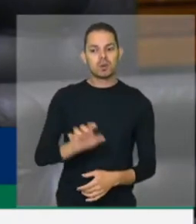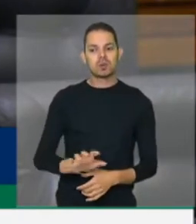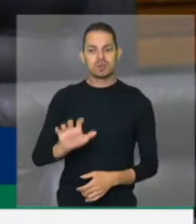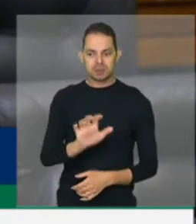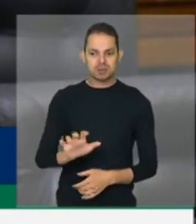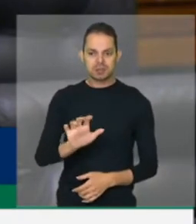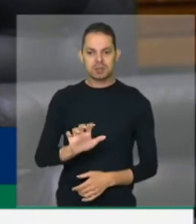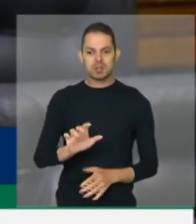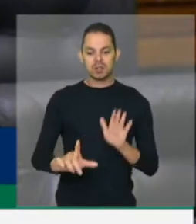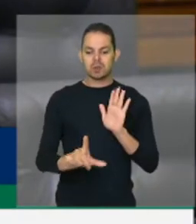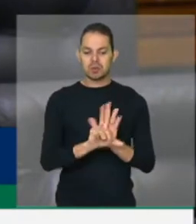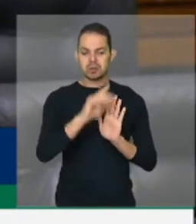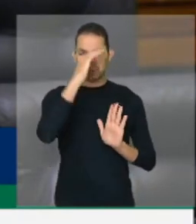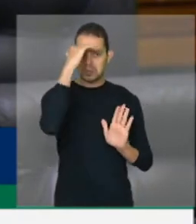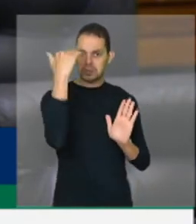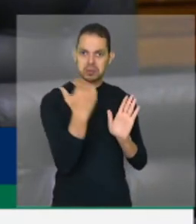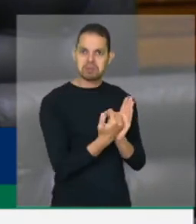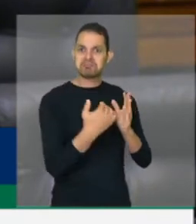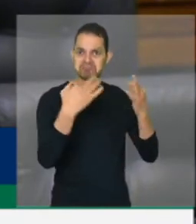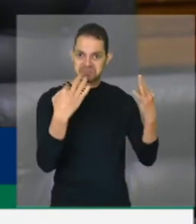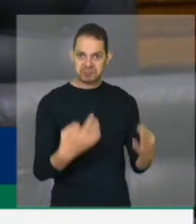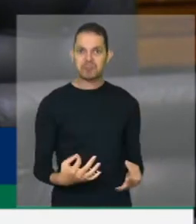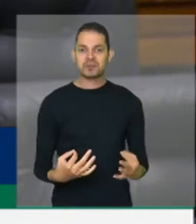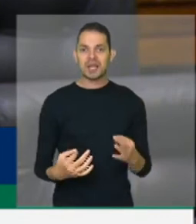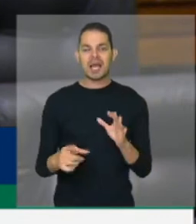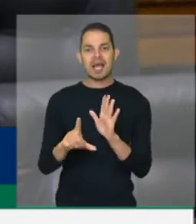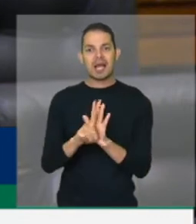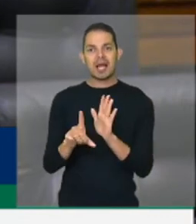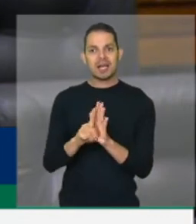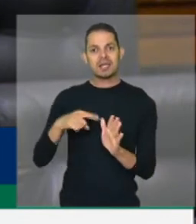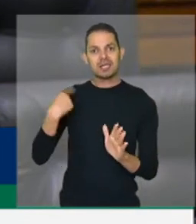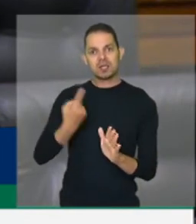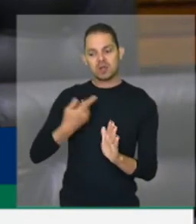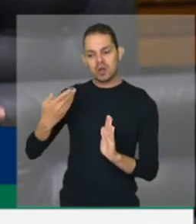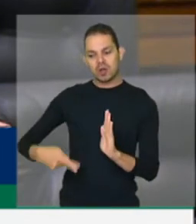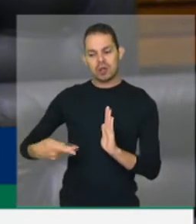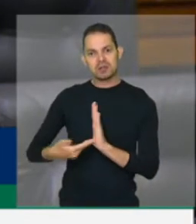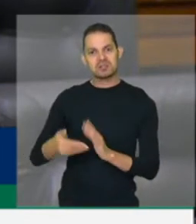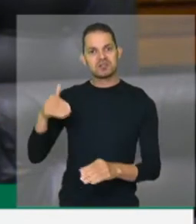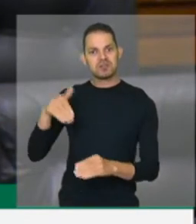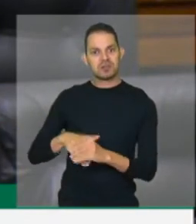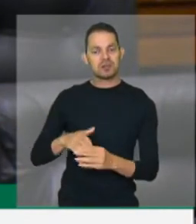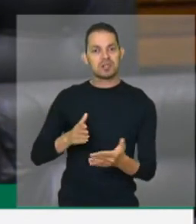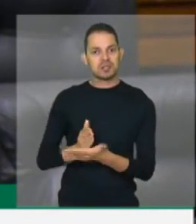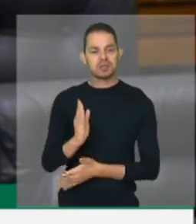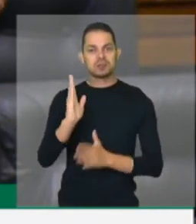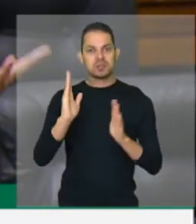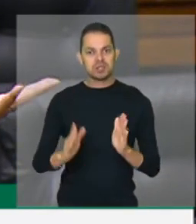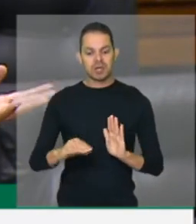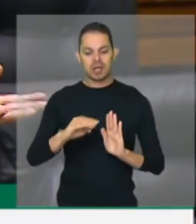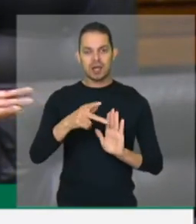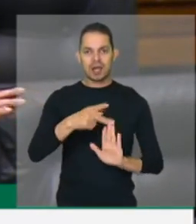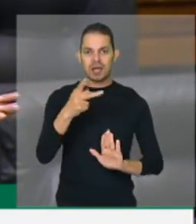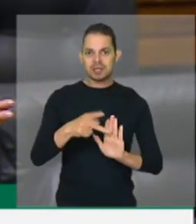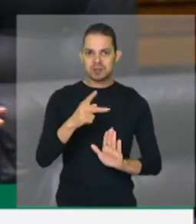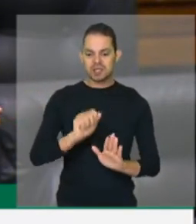CONSÓRCIO DO NORDESTE QUE CUMPRE A LEGISLAÇÃO BRASILEIRA, CUMPRE A LEI QUE VOTAMOS NESSA CASA, CUMPRE AS PORTARIAS DA ANVISA E A ANVISA ESTÁ DEMORANDO. NÓS